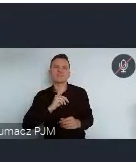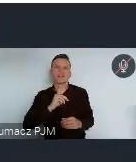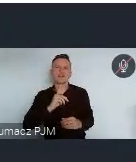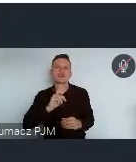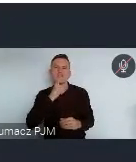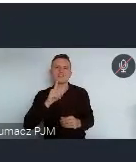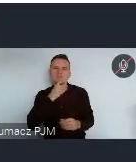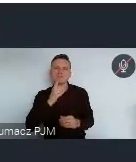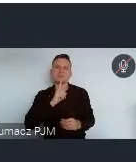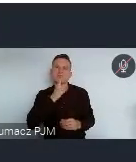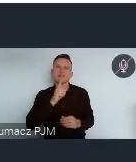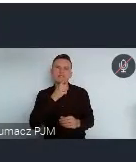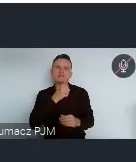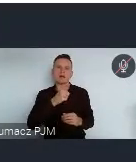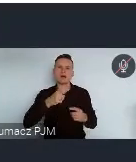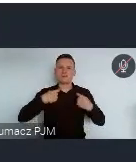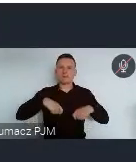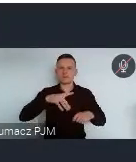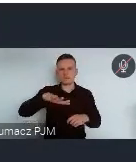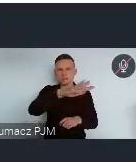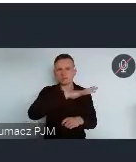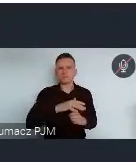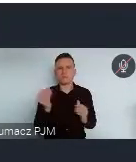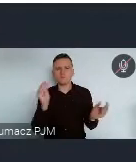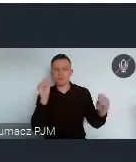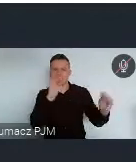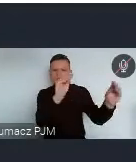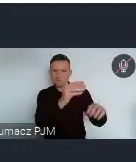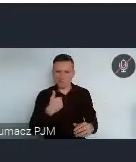A skłoniło nas do podjęcia dalszych inicjatyw